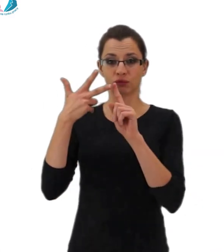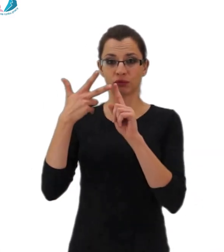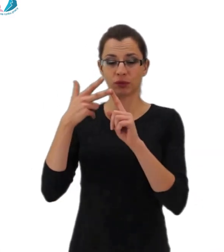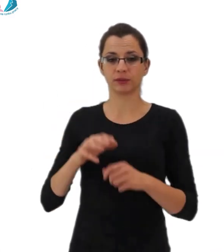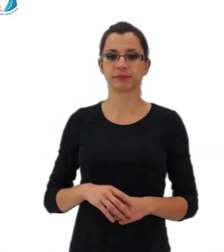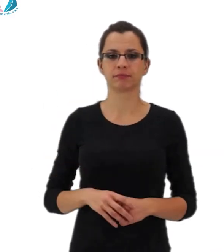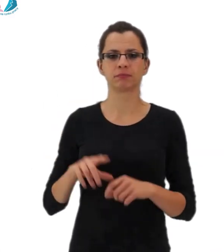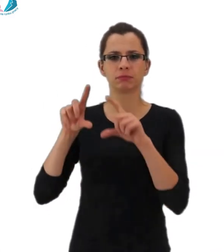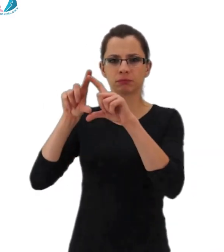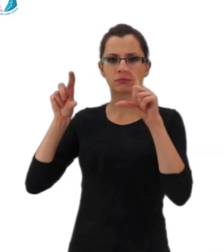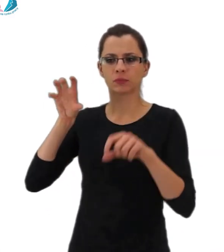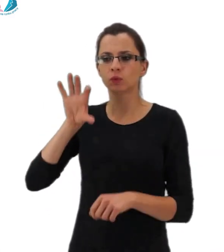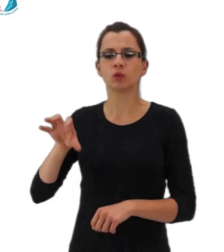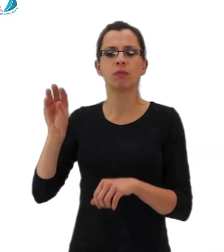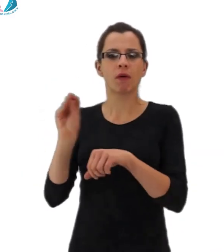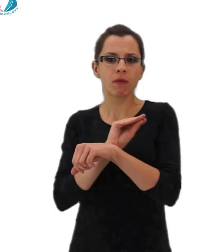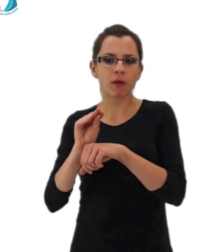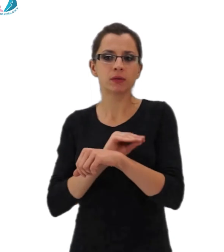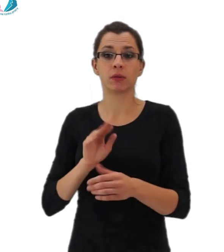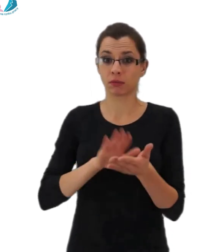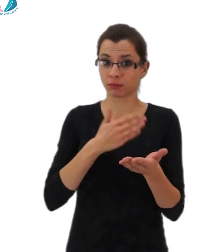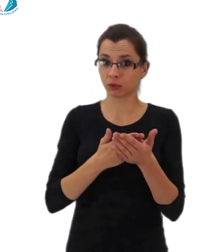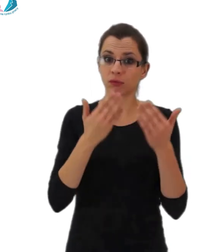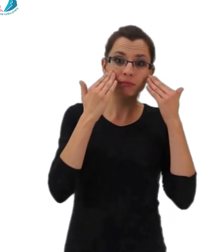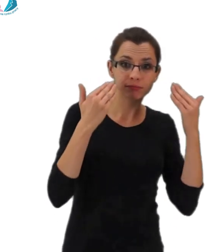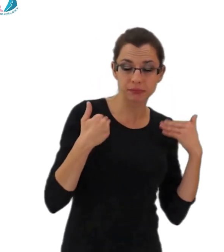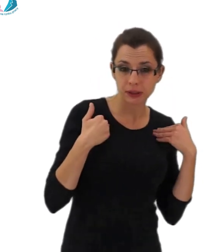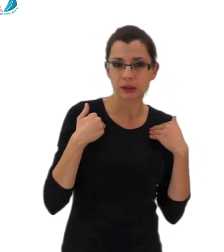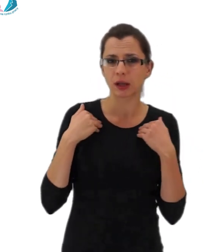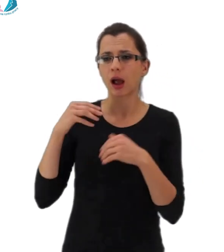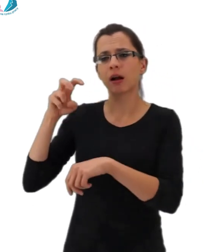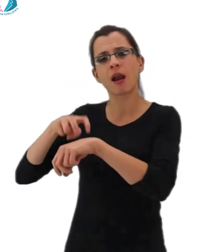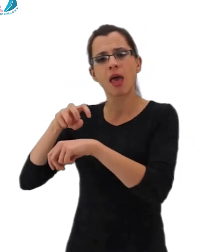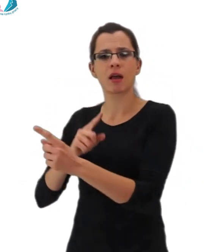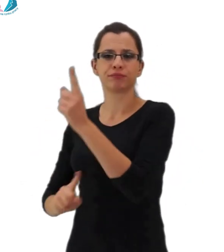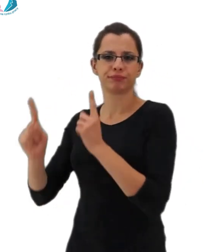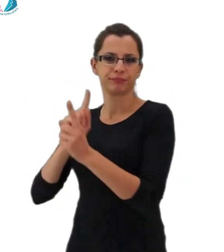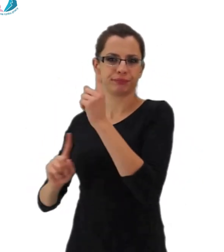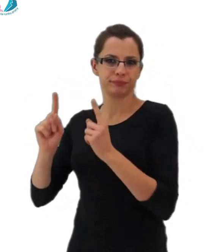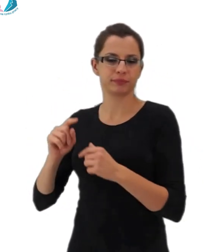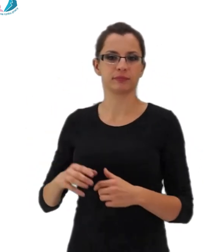3. Instytucje lecznice, czyli wszystkie inne jednostki służby zdrowi – np. szpitale, przychodnie.